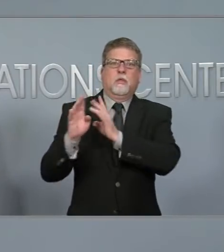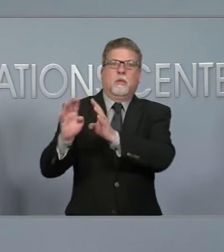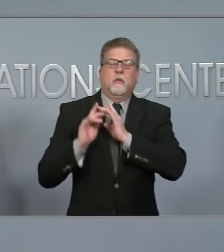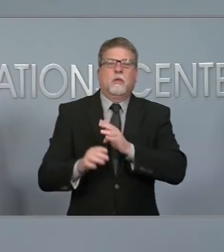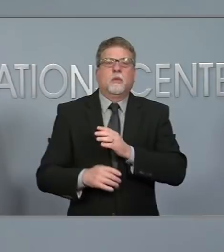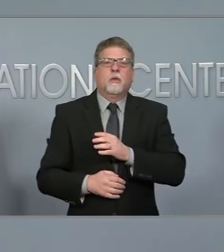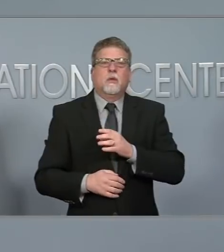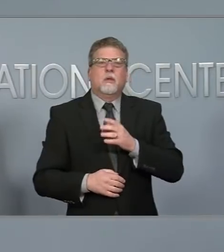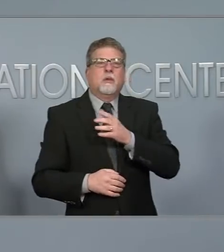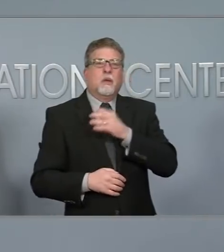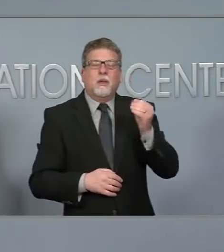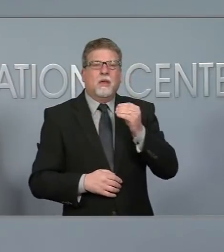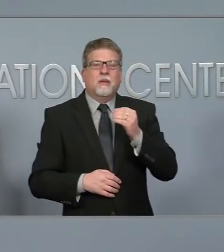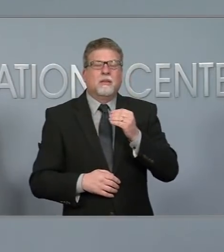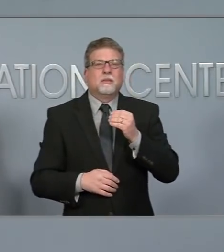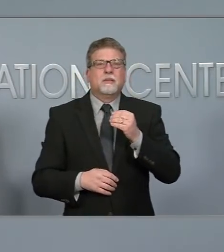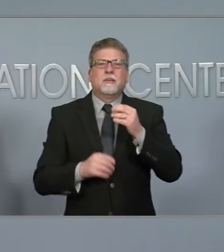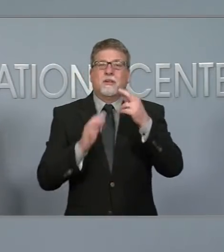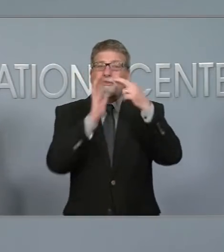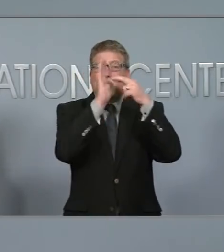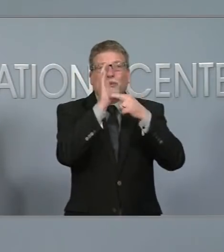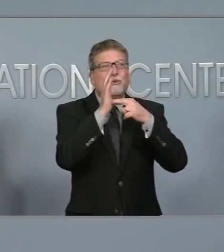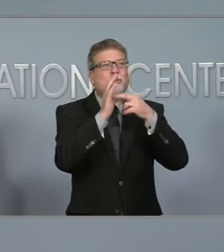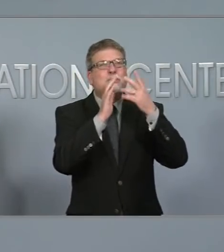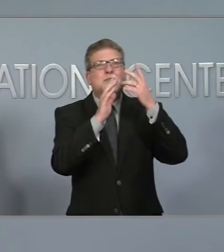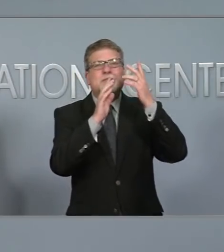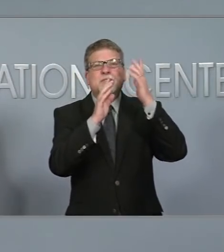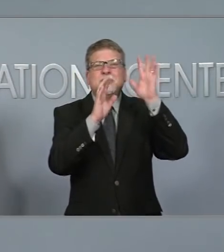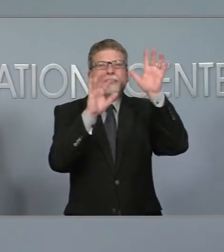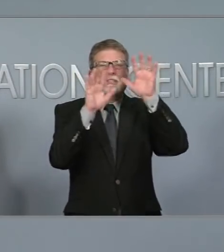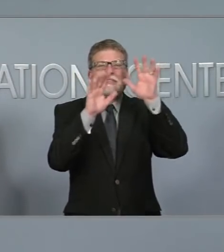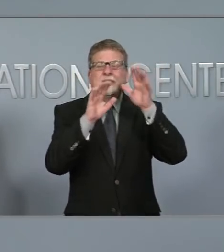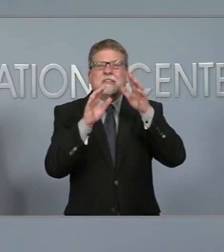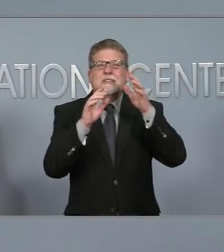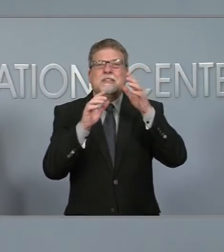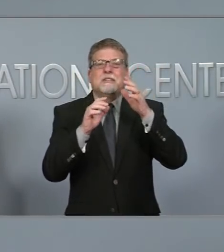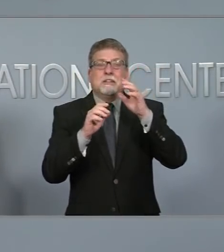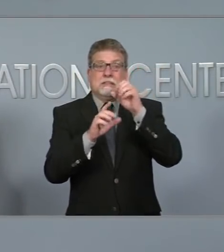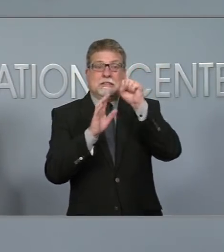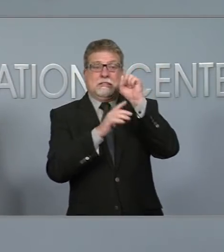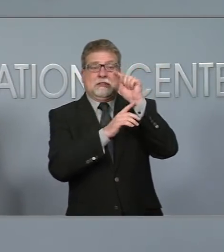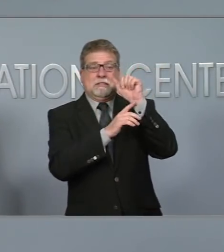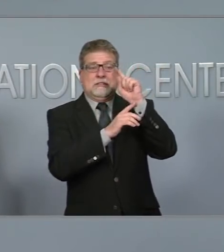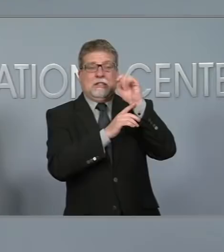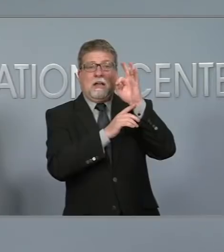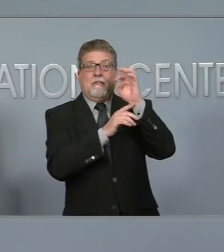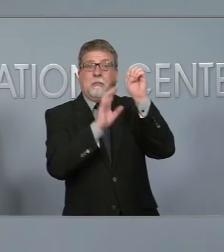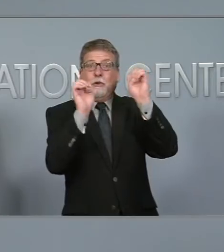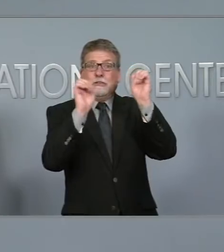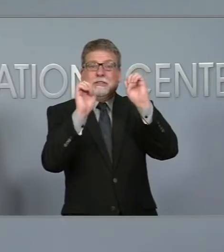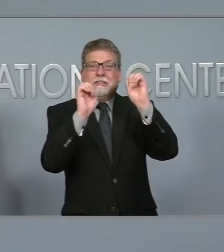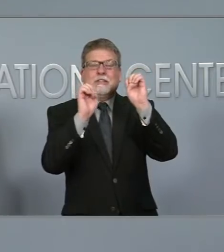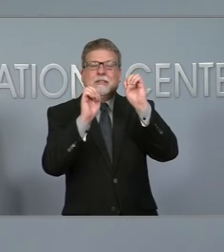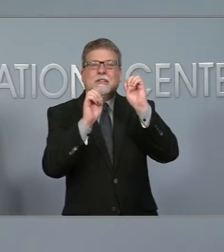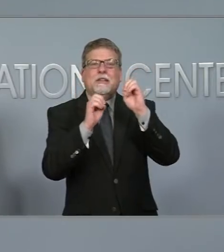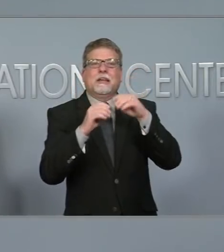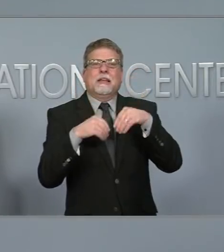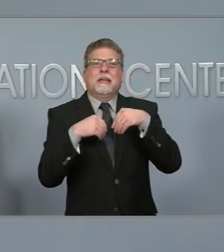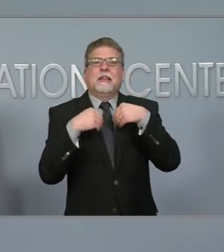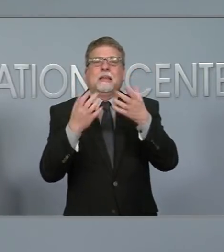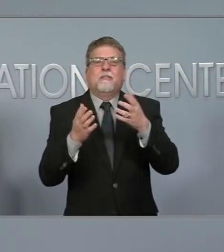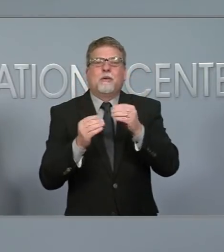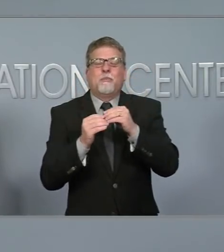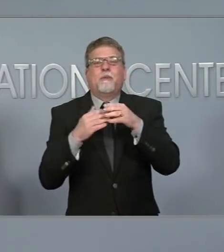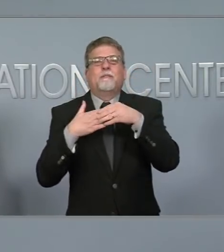el servicio de salud ha tenido